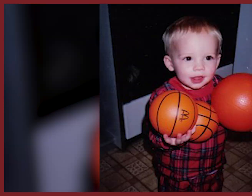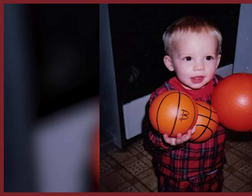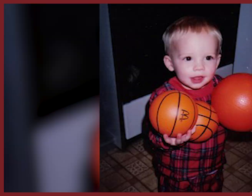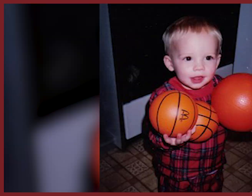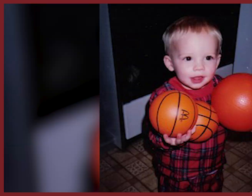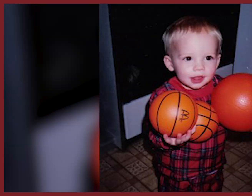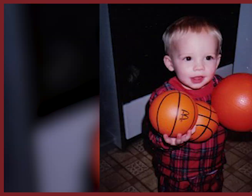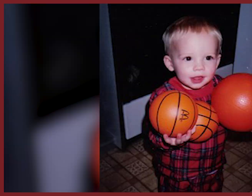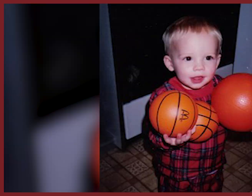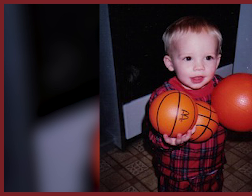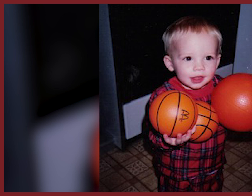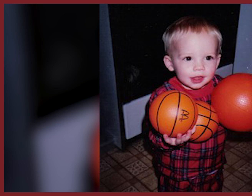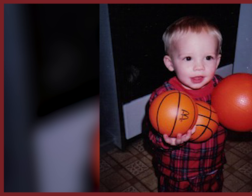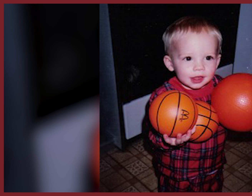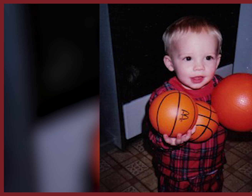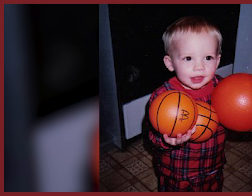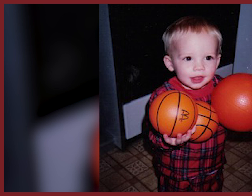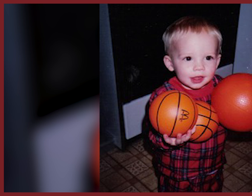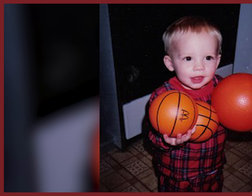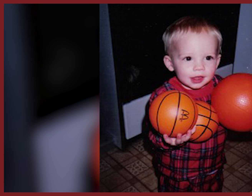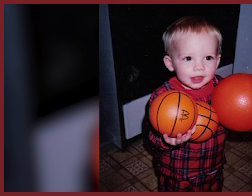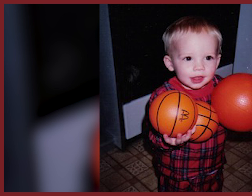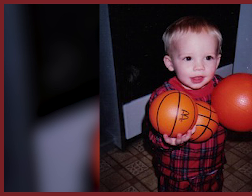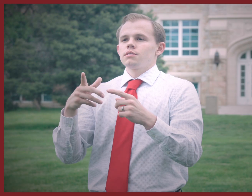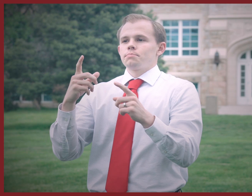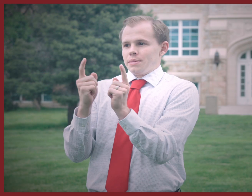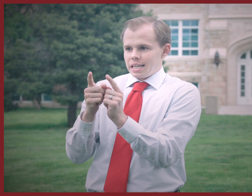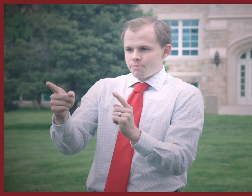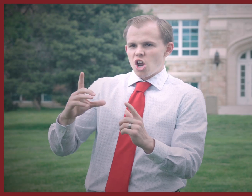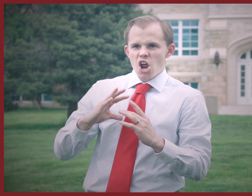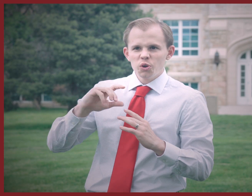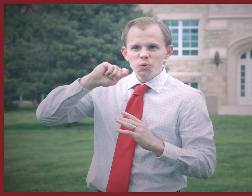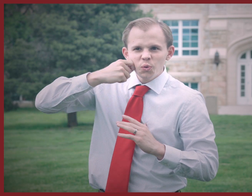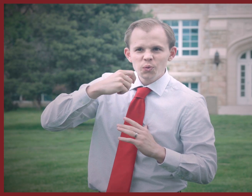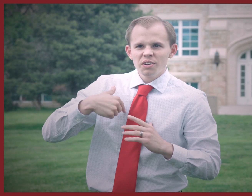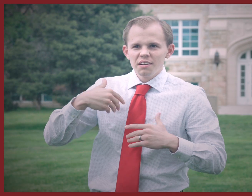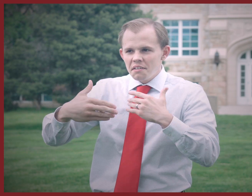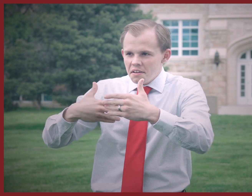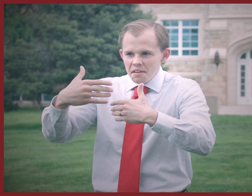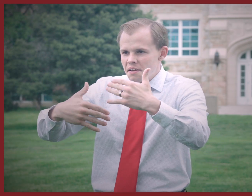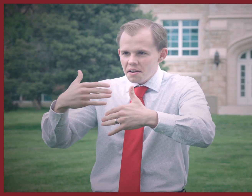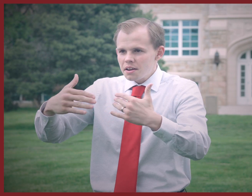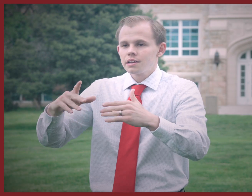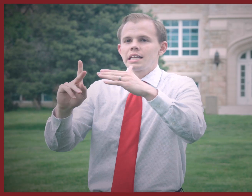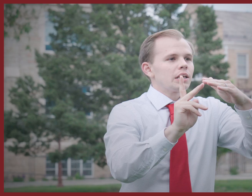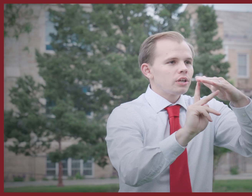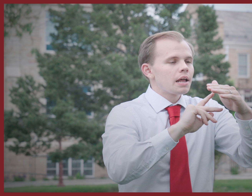(descripción de audio) Lo conocí y fue genial ser su amigo.